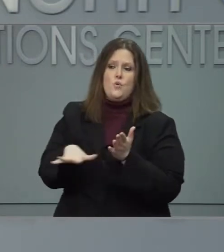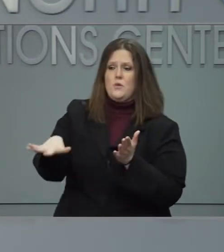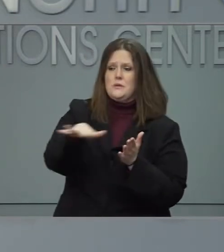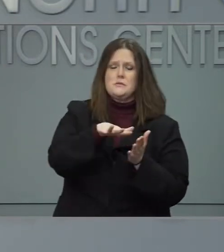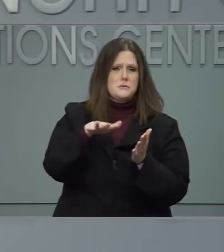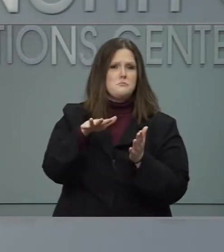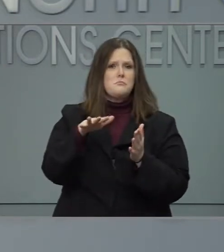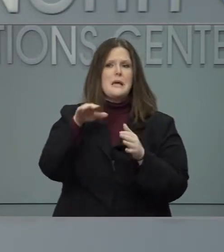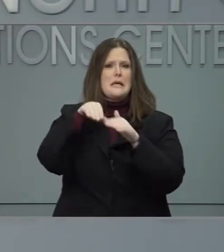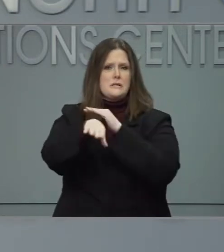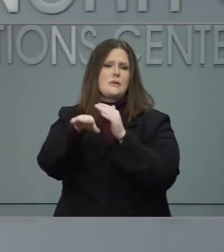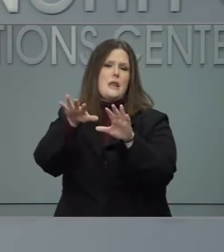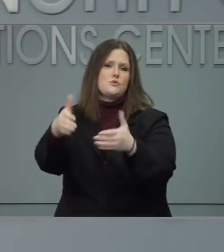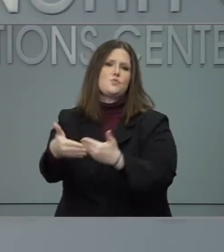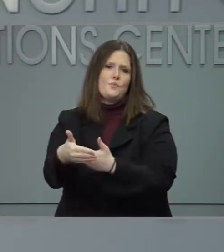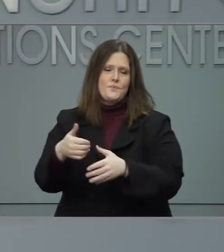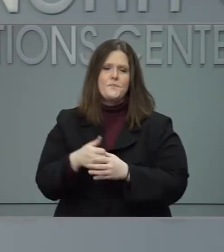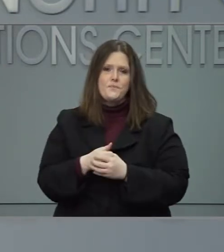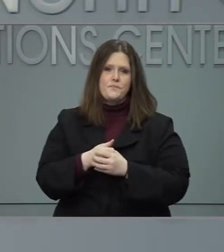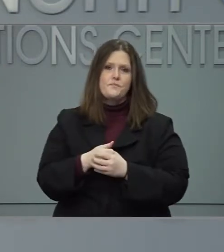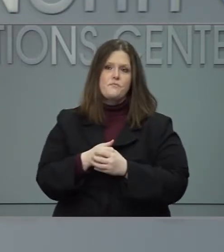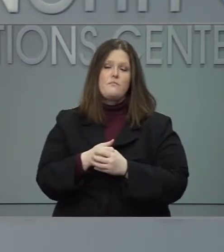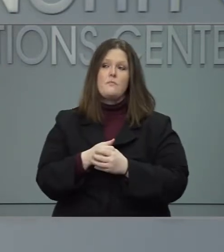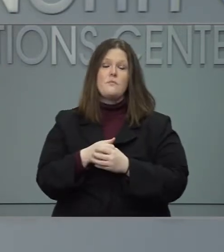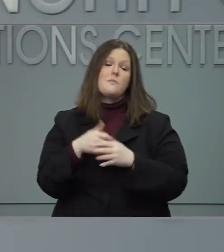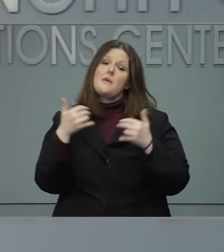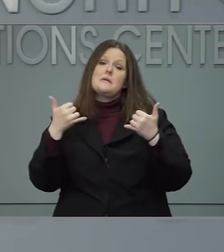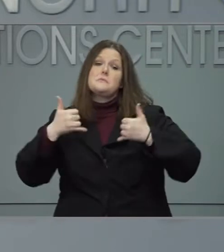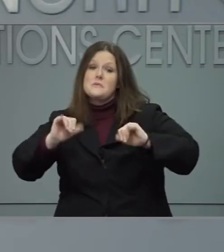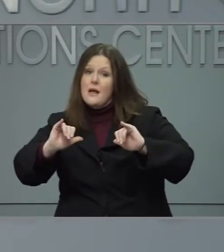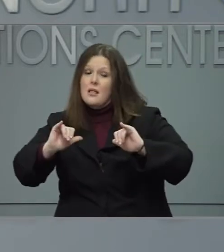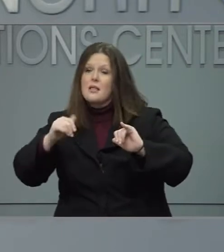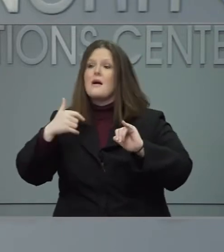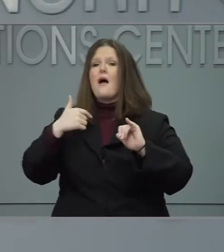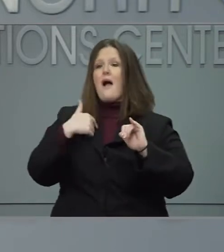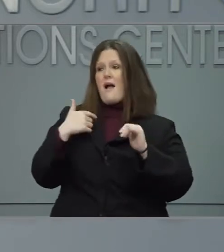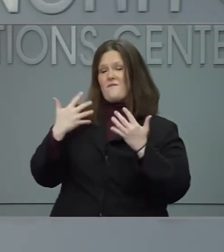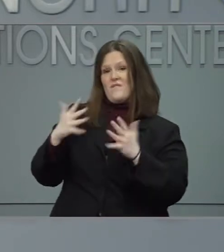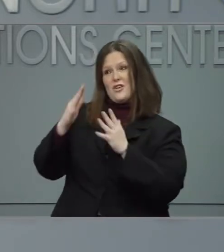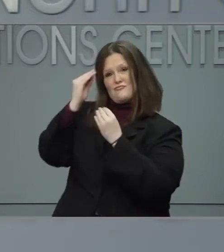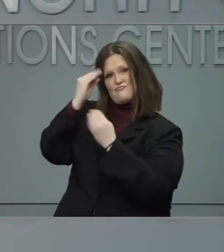públicas ofrecerán educación presencial. Aún con todos los niños regresando al escuela,